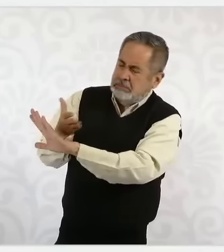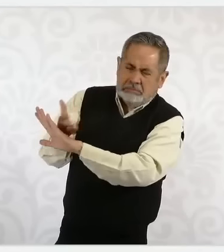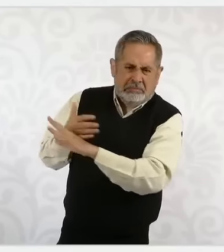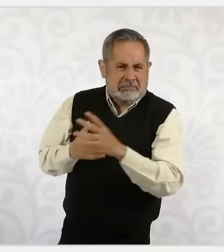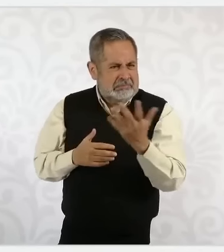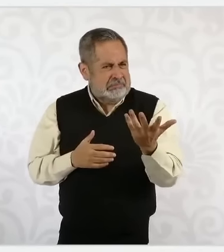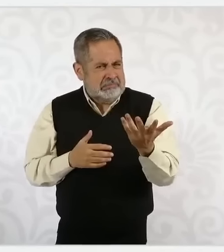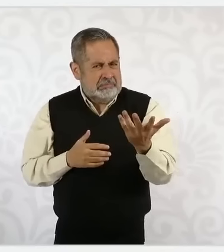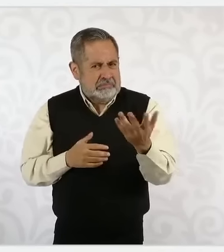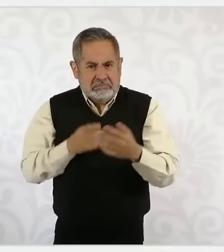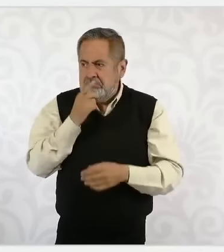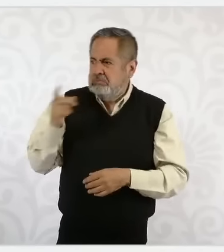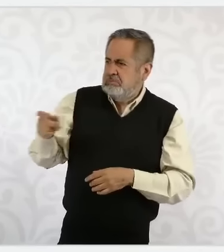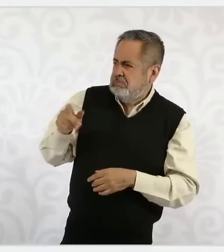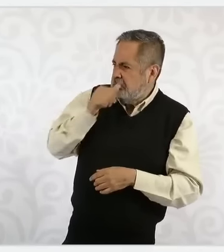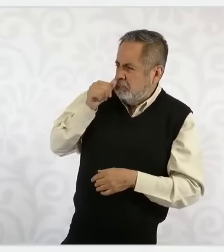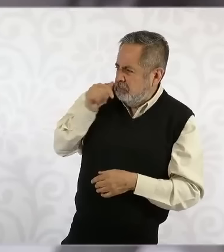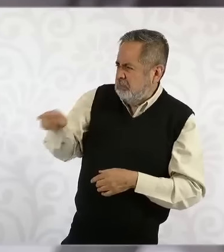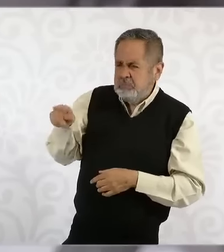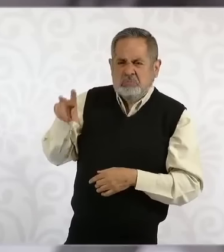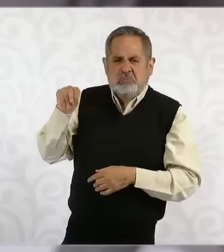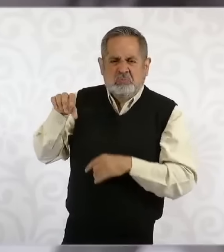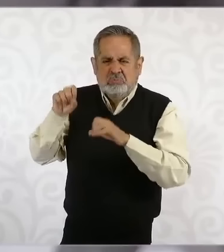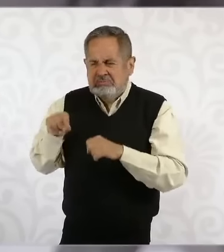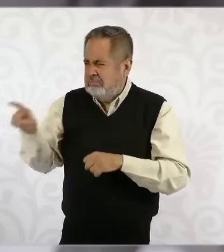que Benito Juárez no es el que nos enseñaron en la escuela, que es